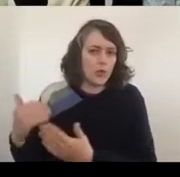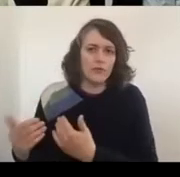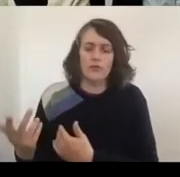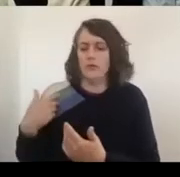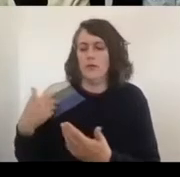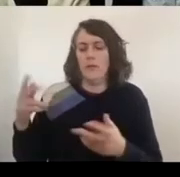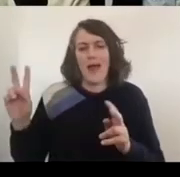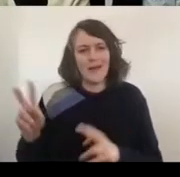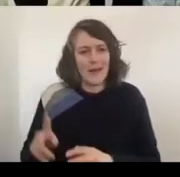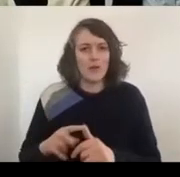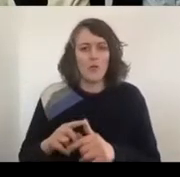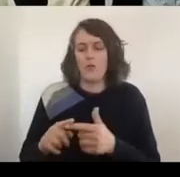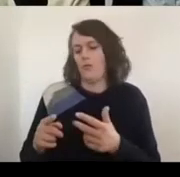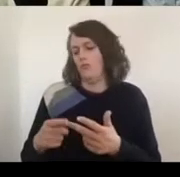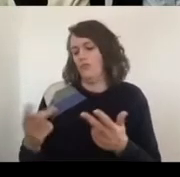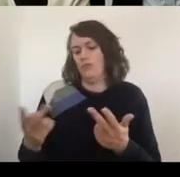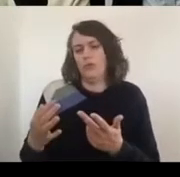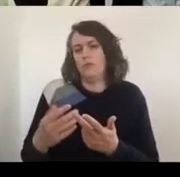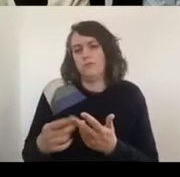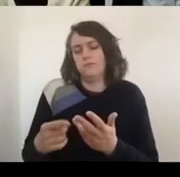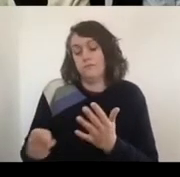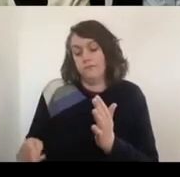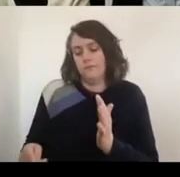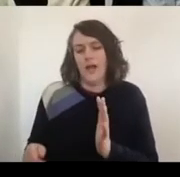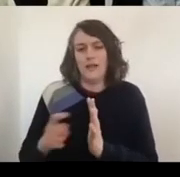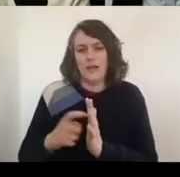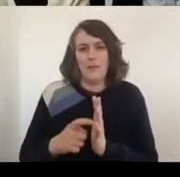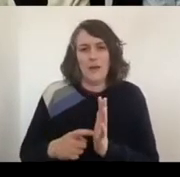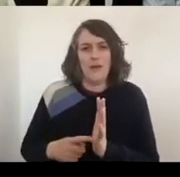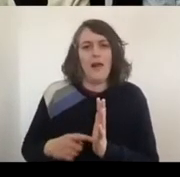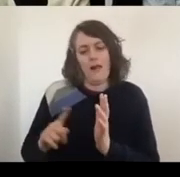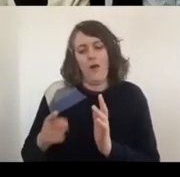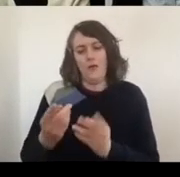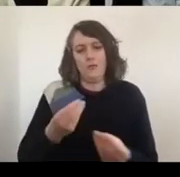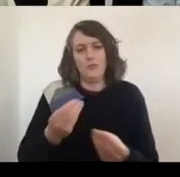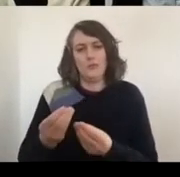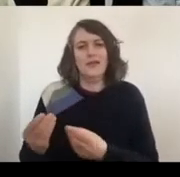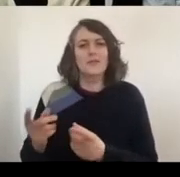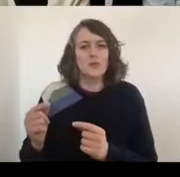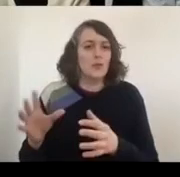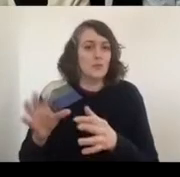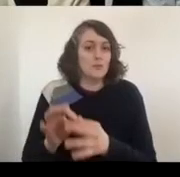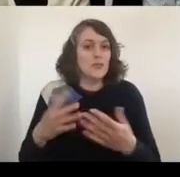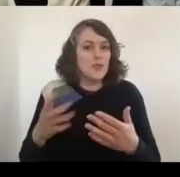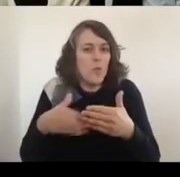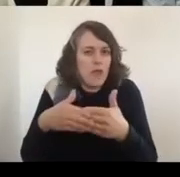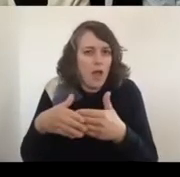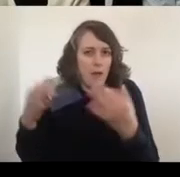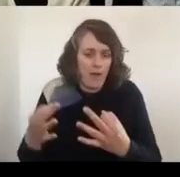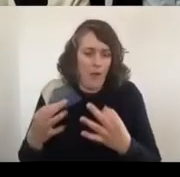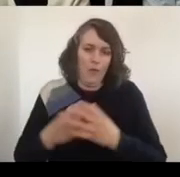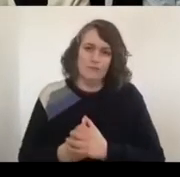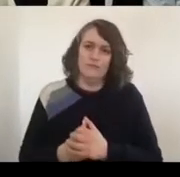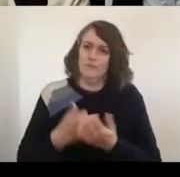und weiteres worüber wir zu sprechen haben einherghet. QueerNet Rheinland-Pfalz ist ein